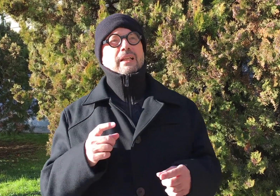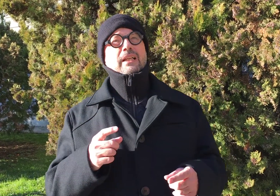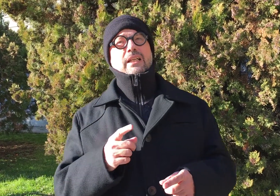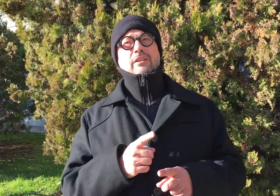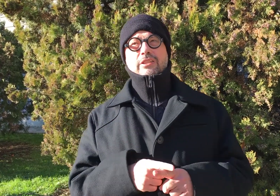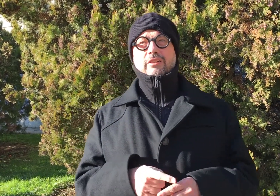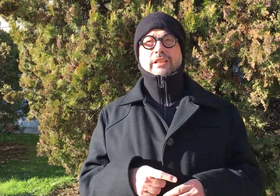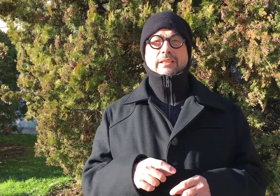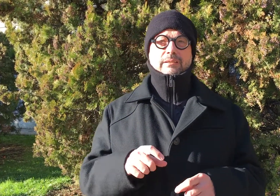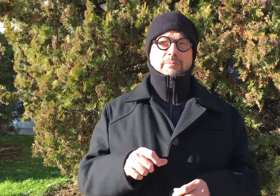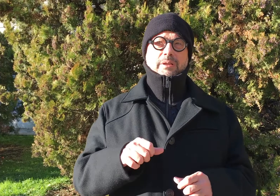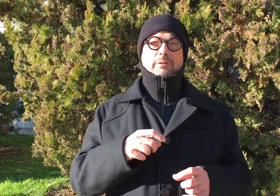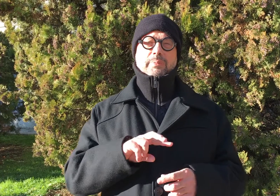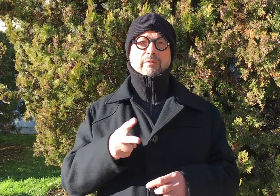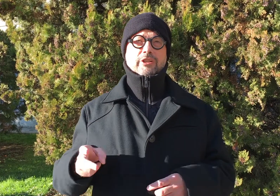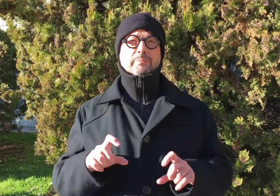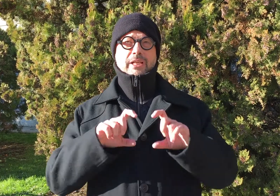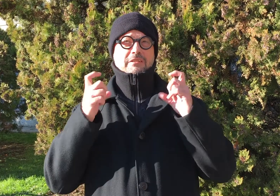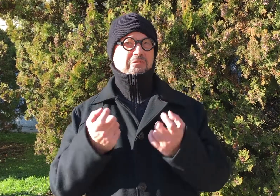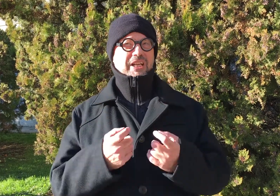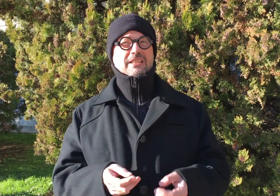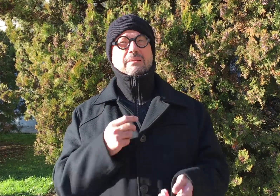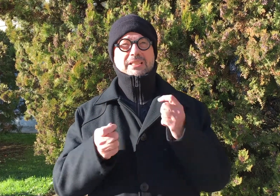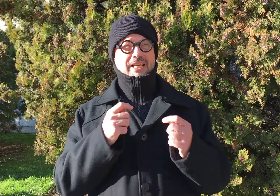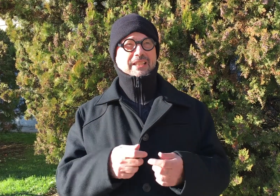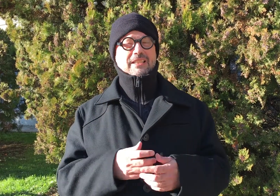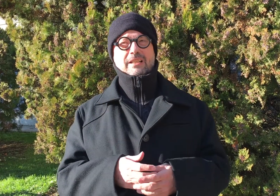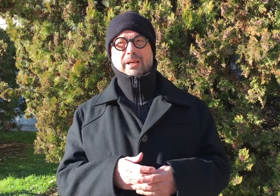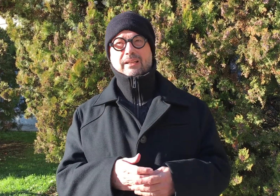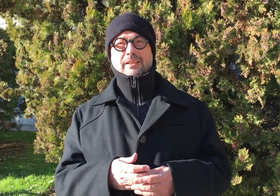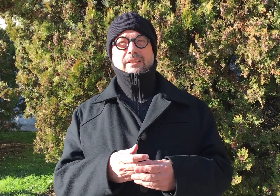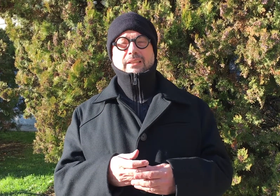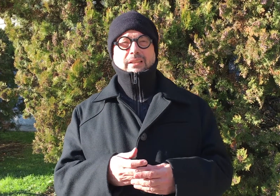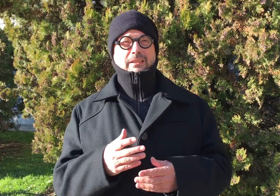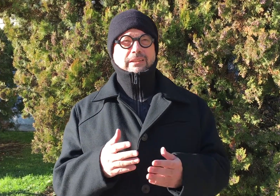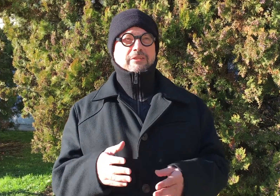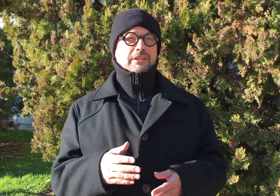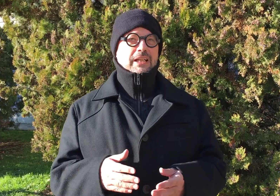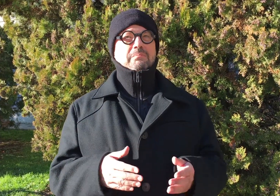Osim toga sam prevodio po raznim konferencijama, sastancima, tako da